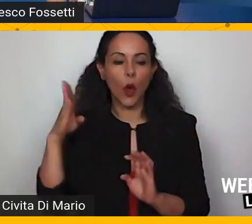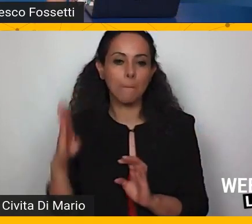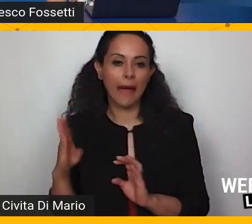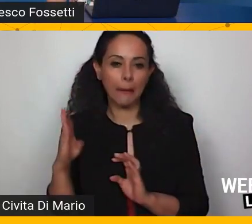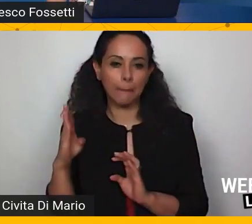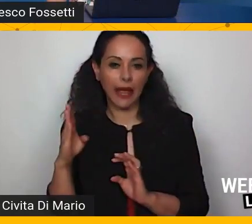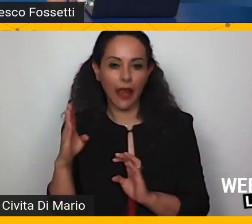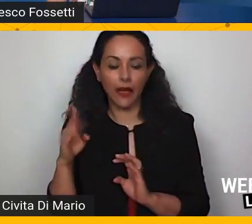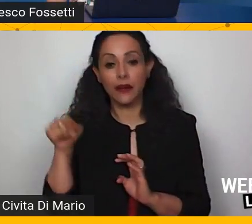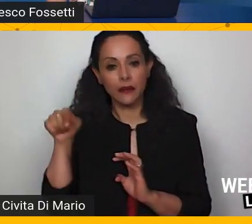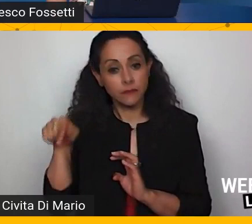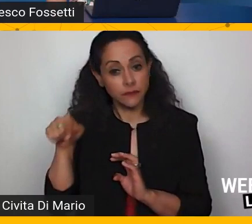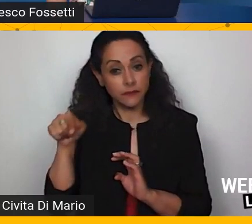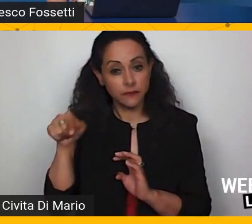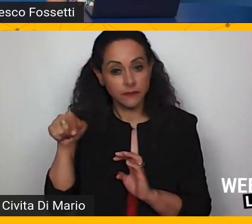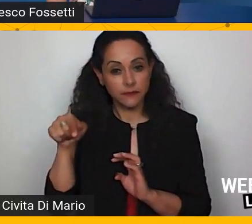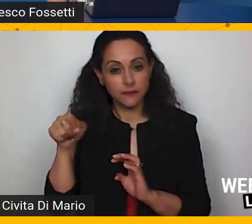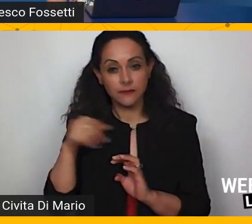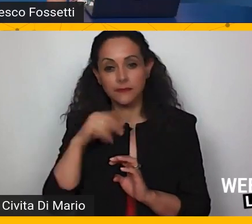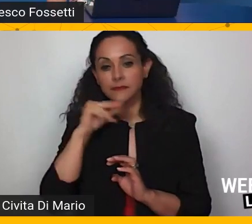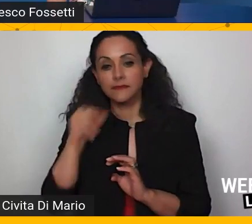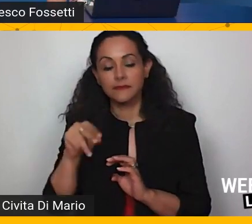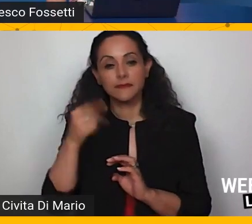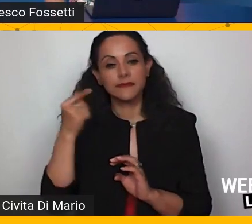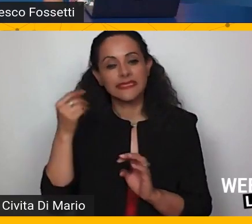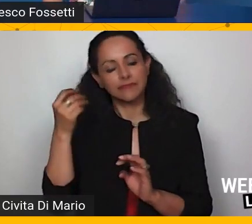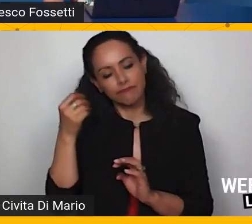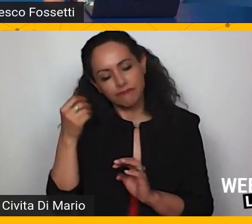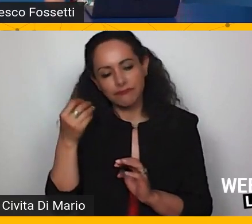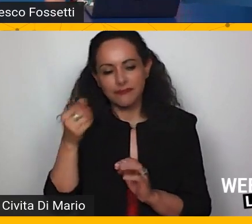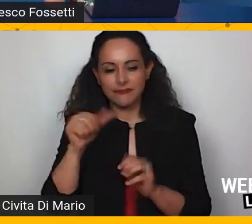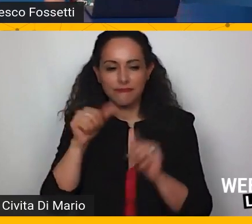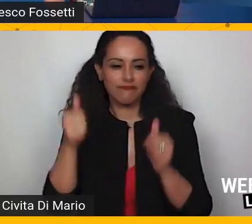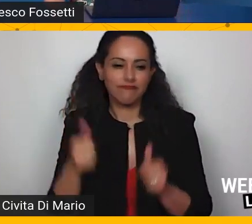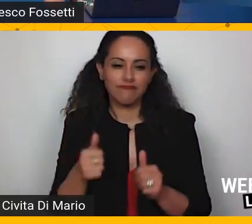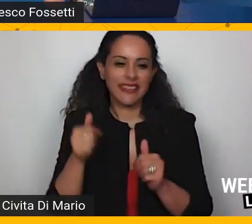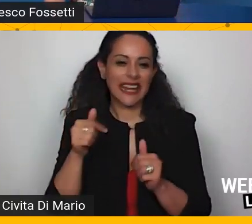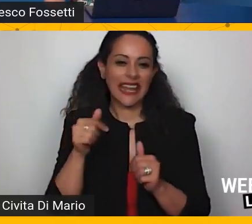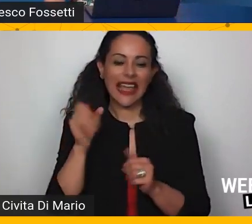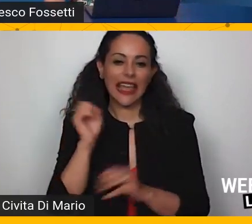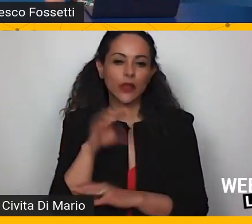Bettelem che ha segnato un po' ehm il mondo dell'educazione in